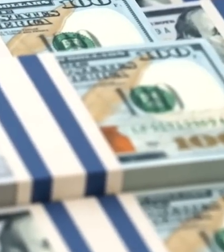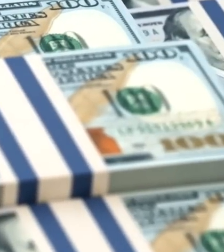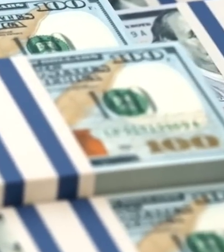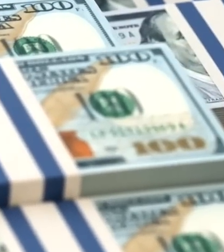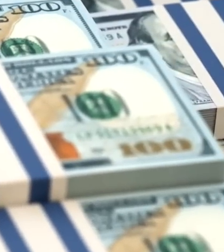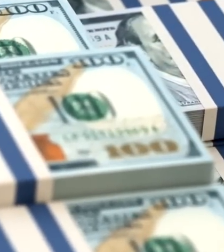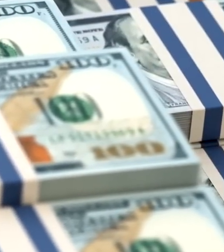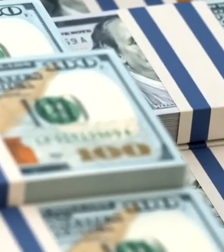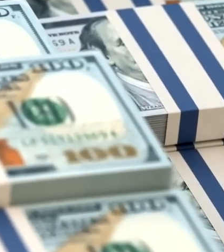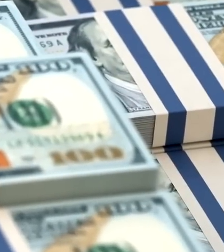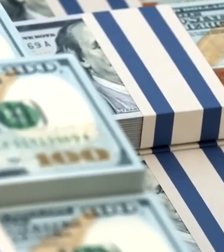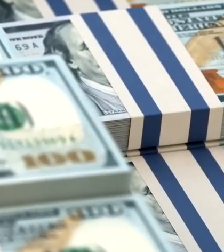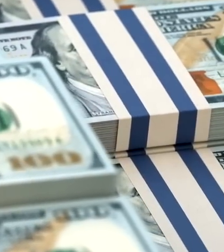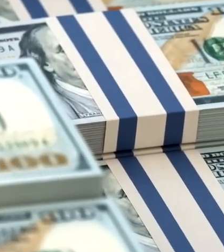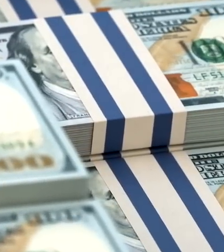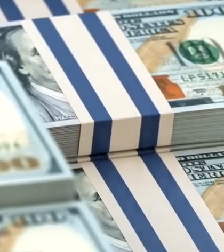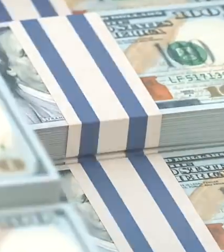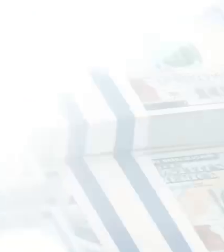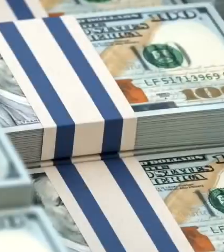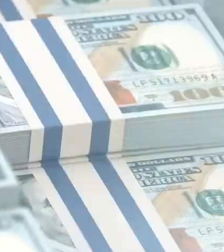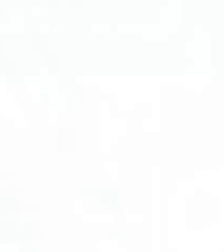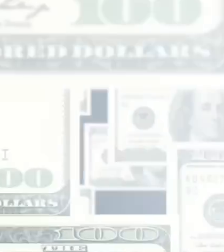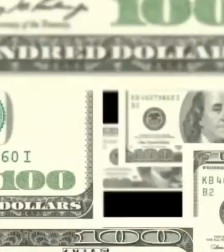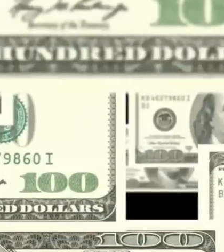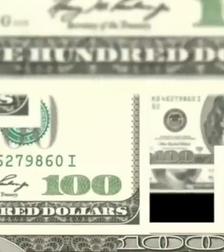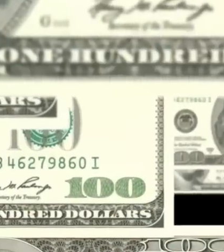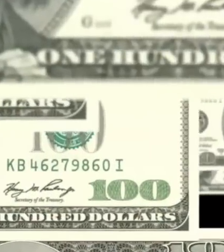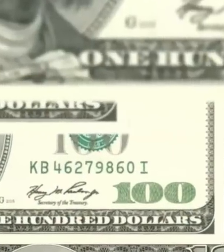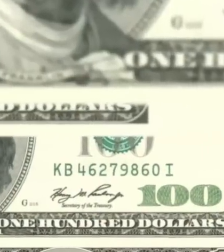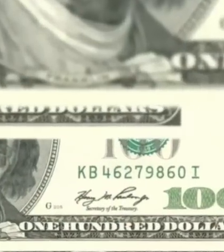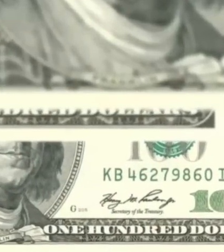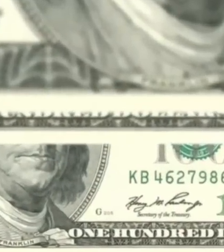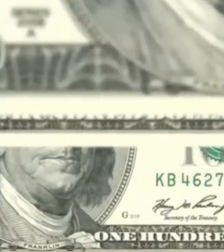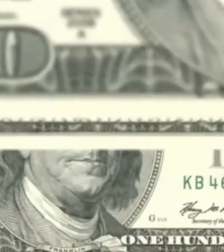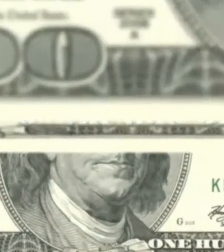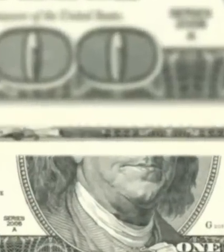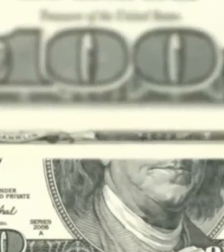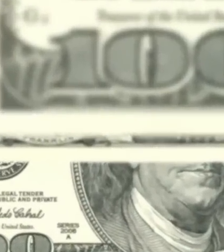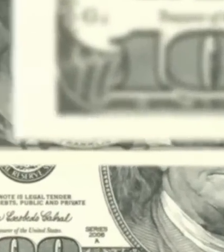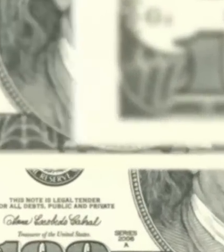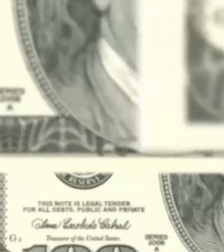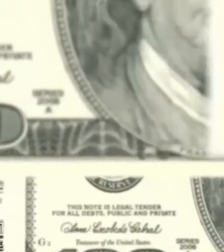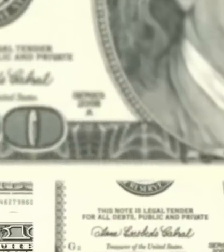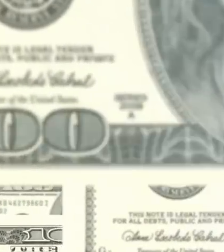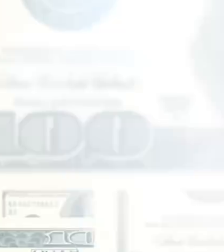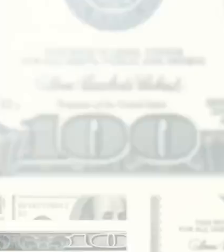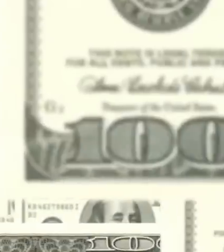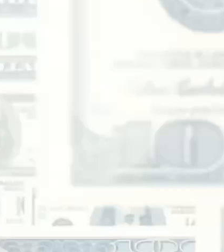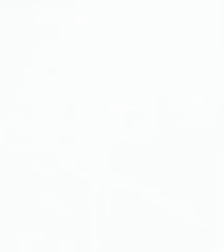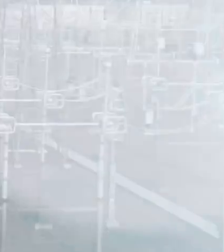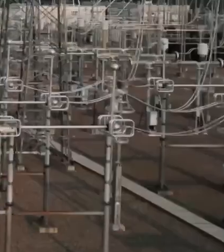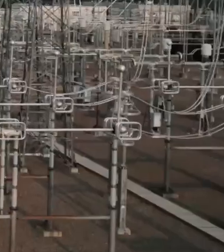de dólares de inversión de las cuales 12,300 millones de dólares serán para la generación